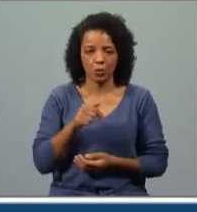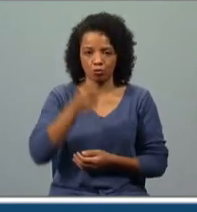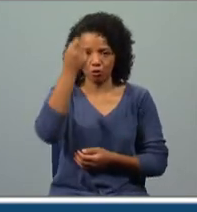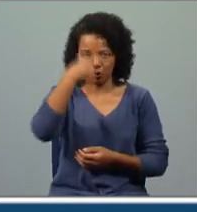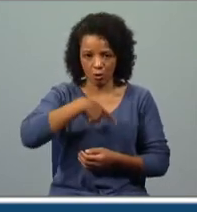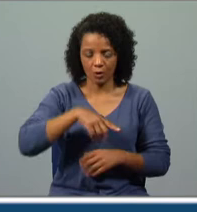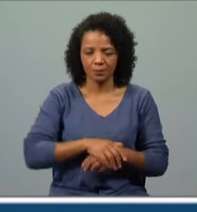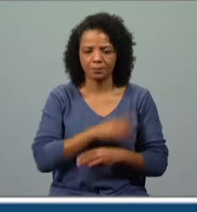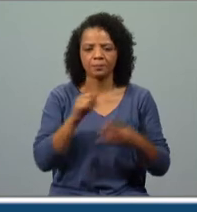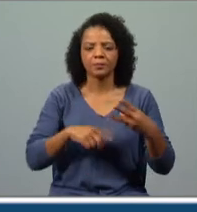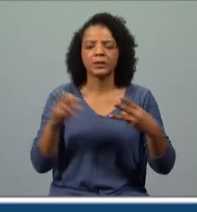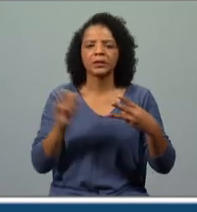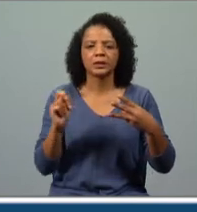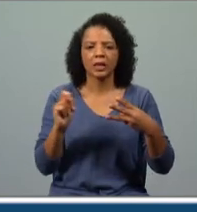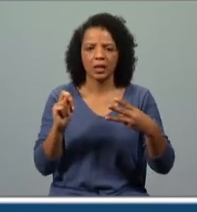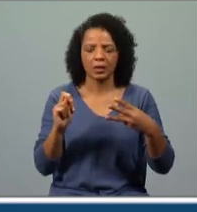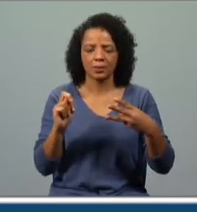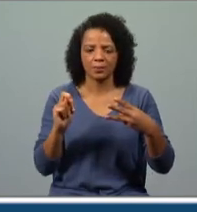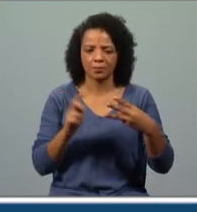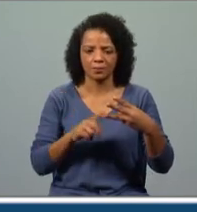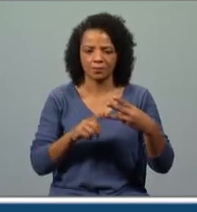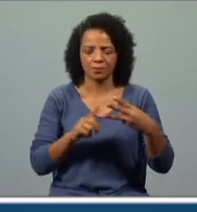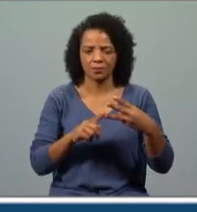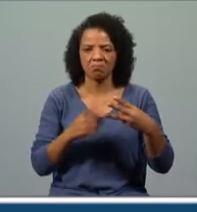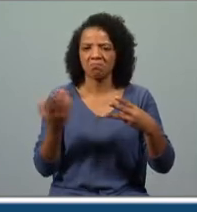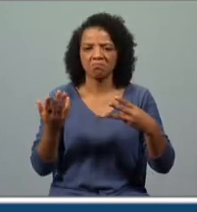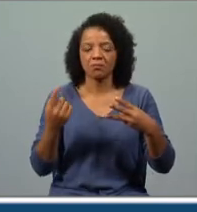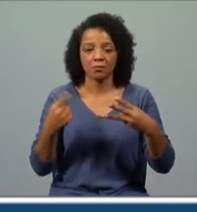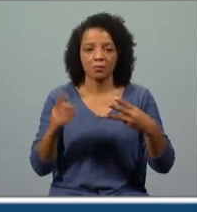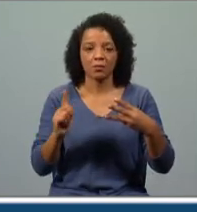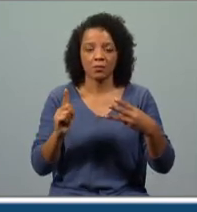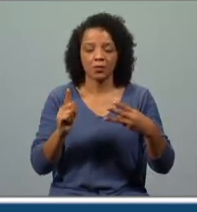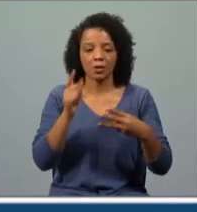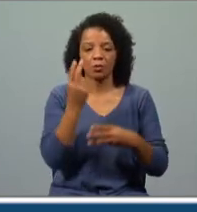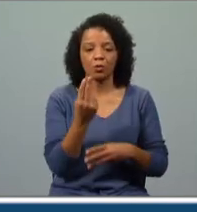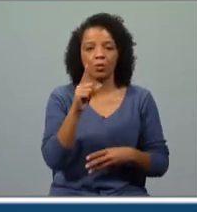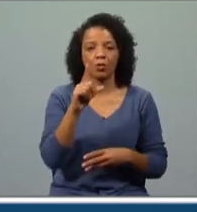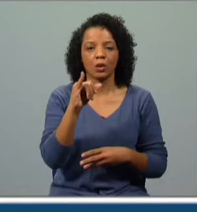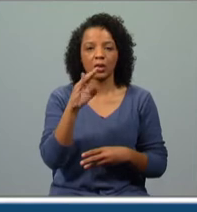história e na terceira capa O que é que nós vemos vemos Ulisses do Herói dessa 故事和第三個封面那是什麼我們看到 Ulysses do Heroi 這個